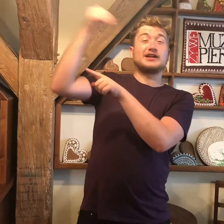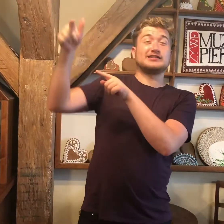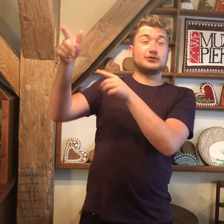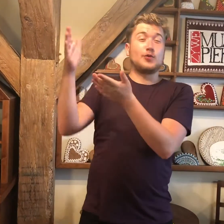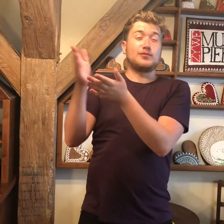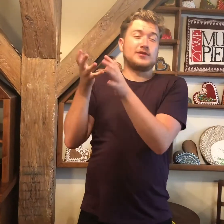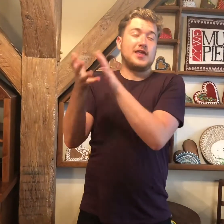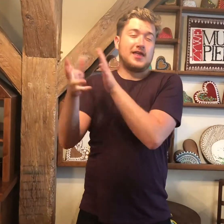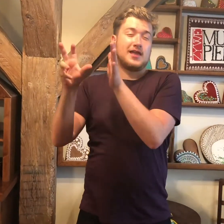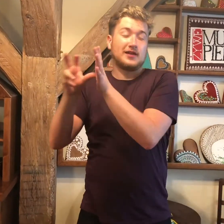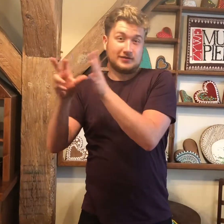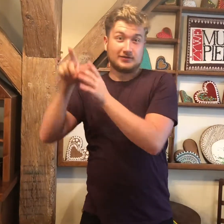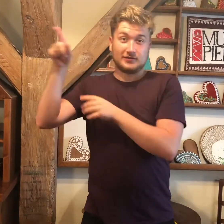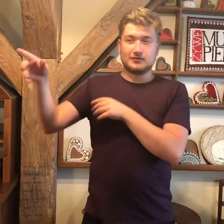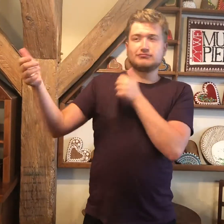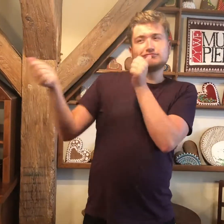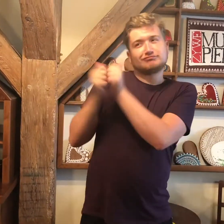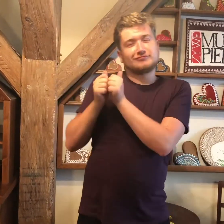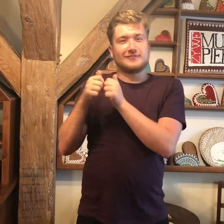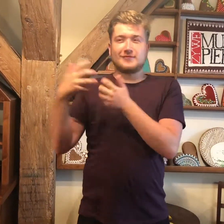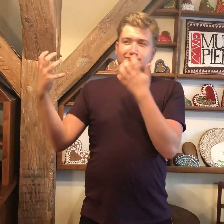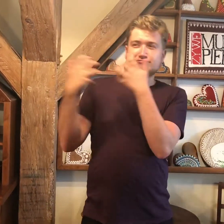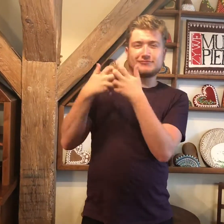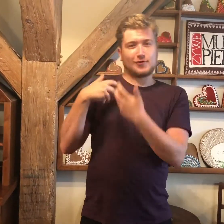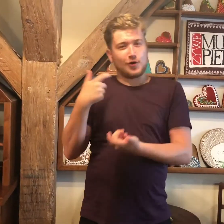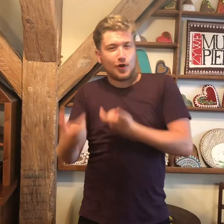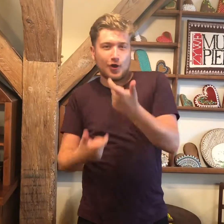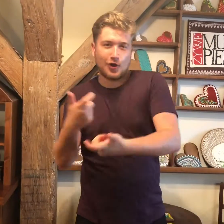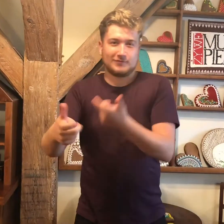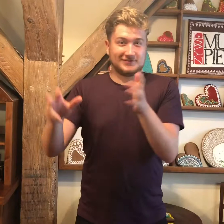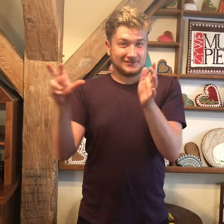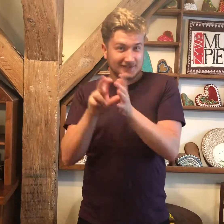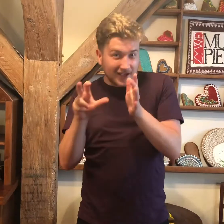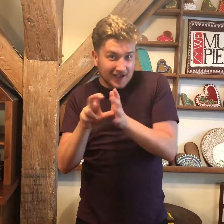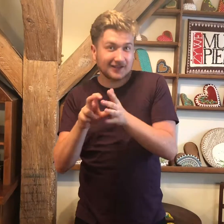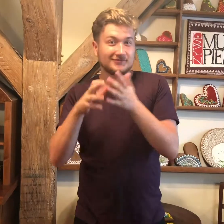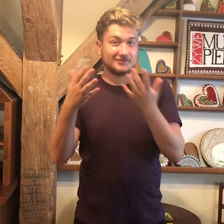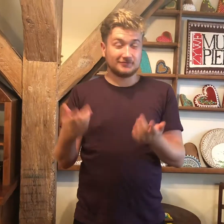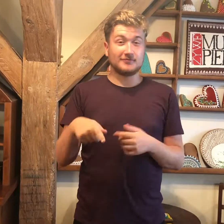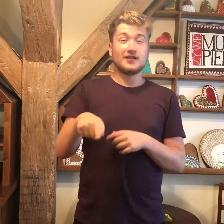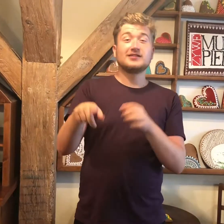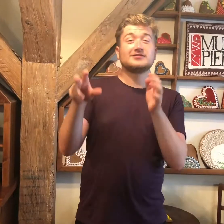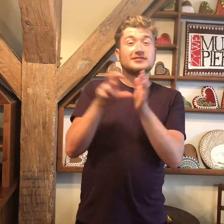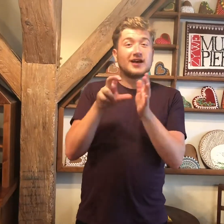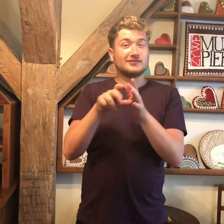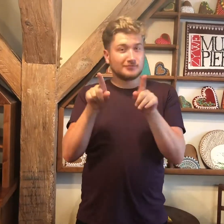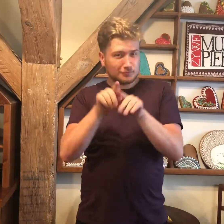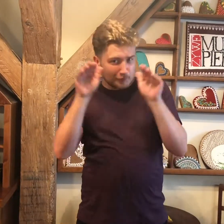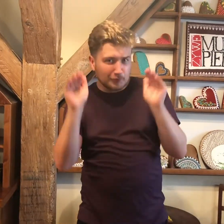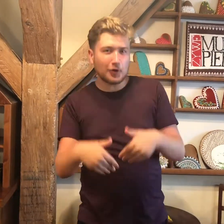i pod okiem Mistrza Piernikarskiego własnoręcznie wykonać tradycyjny piernik,